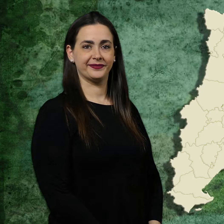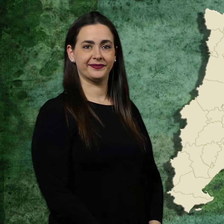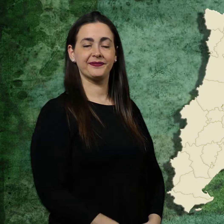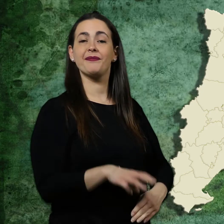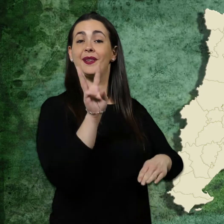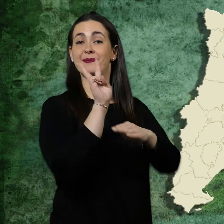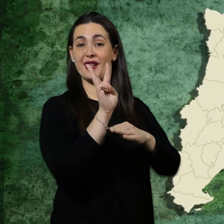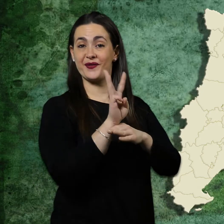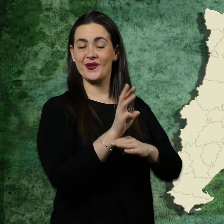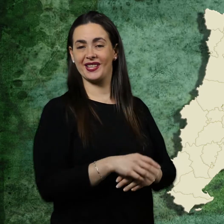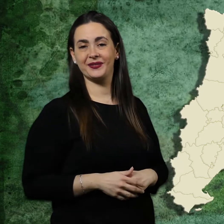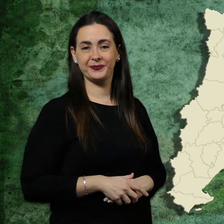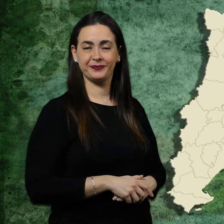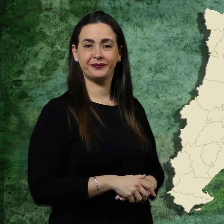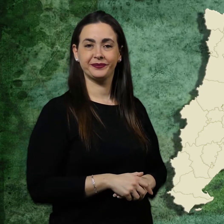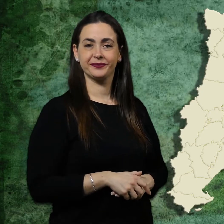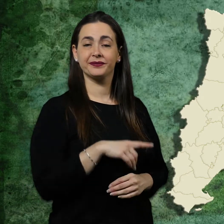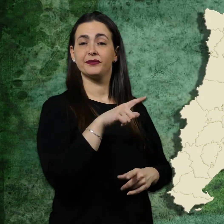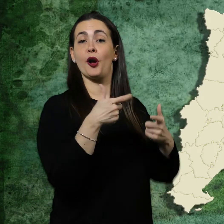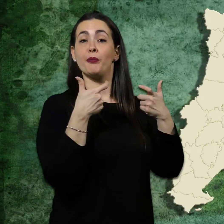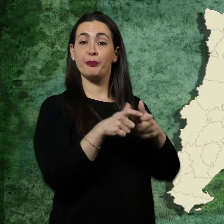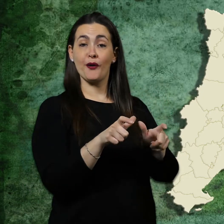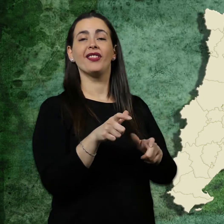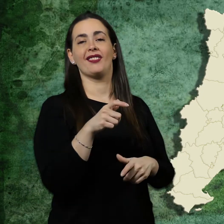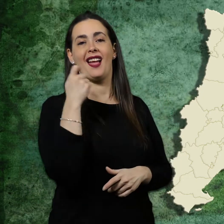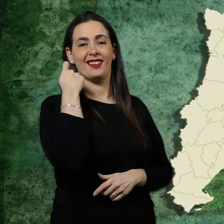PALAFRUGELL Província de Girona.